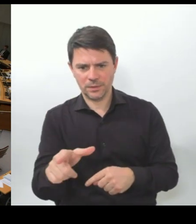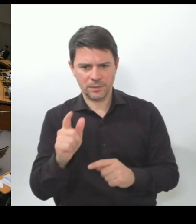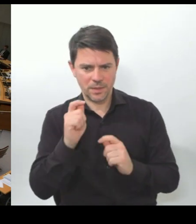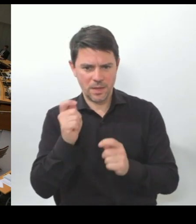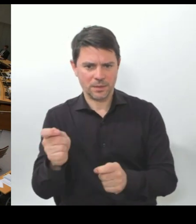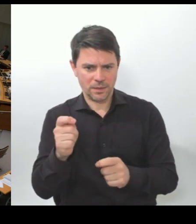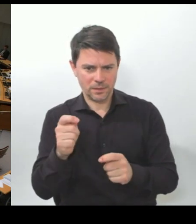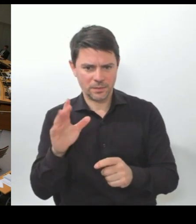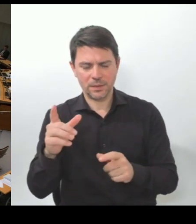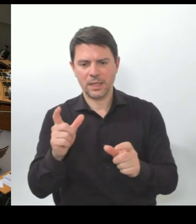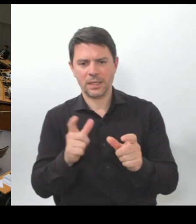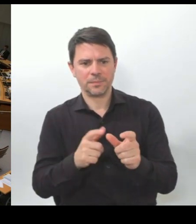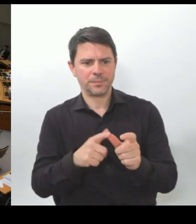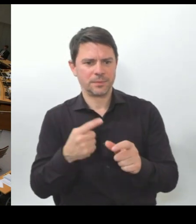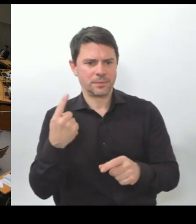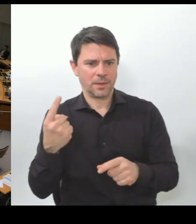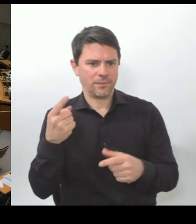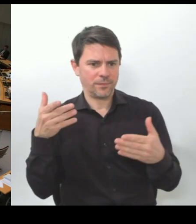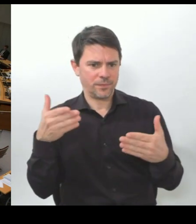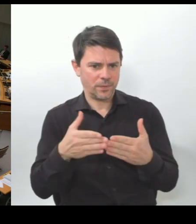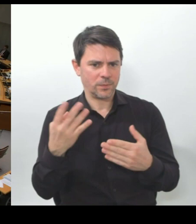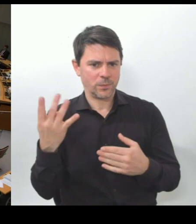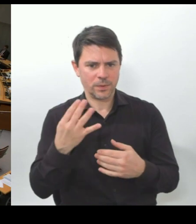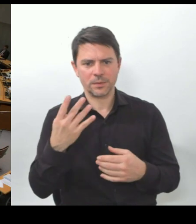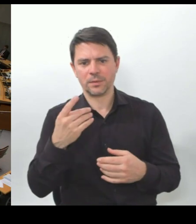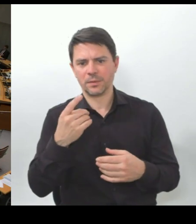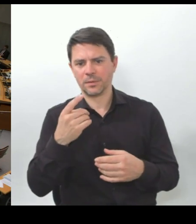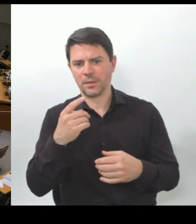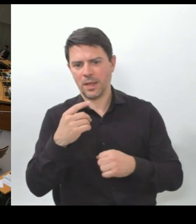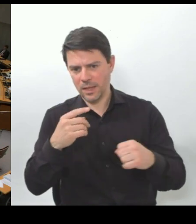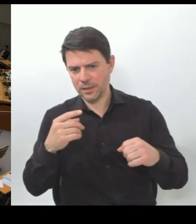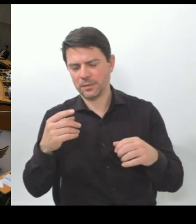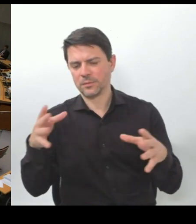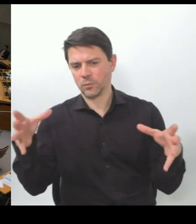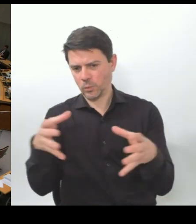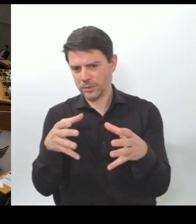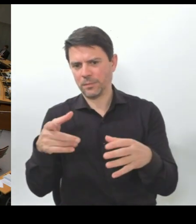799 Arbeitsplätze und energiewirtschaftliches knowhow der MitarbeiterInnen.